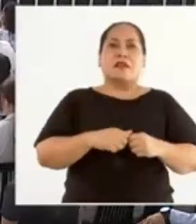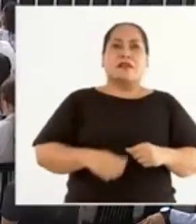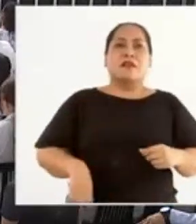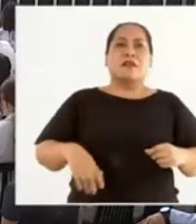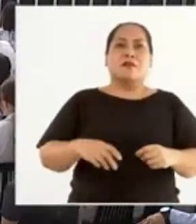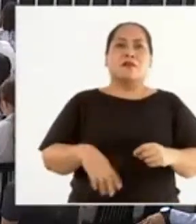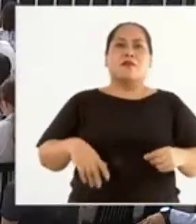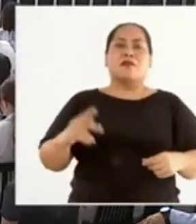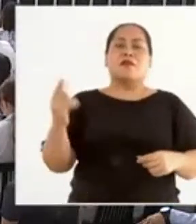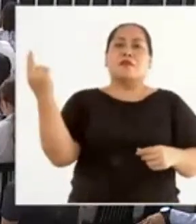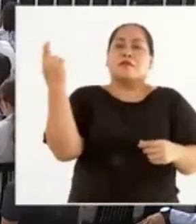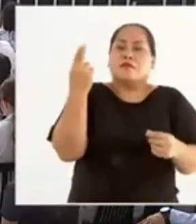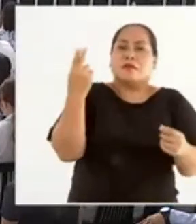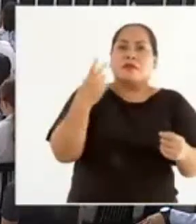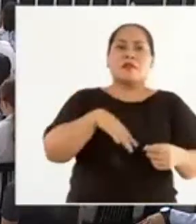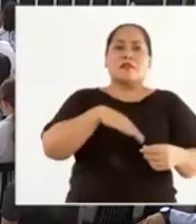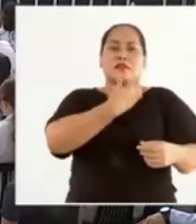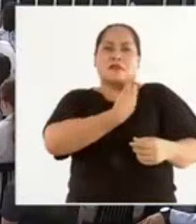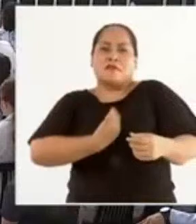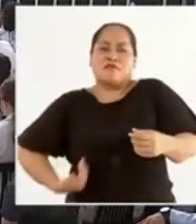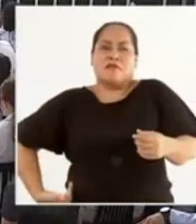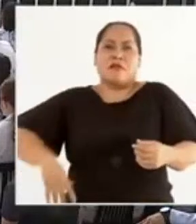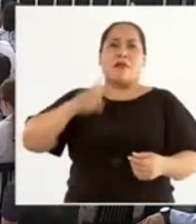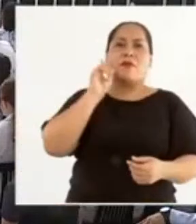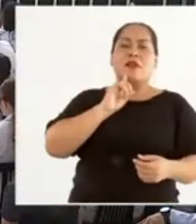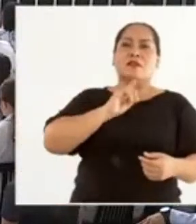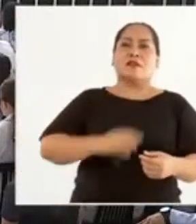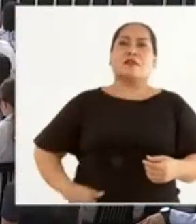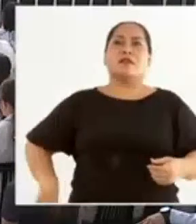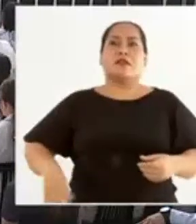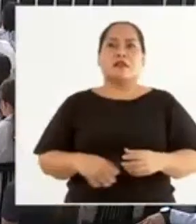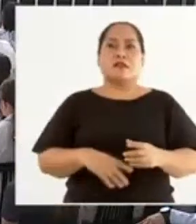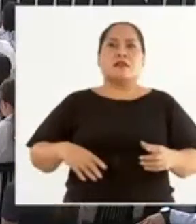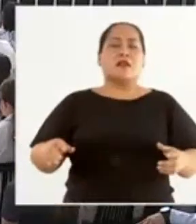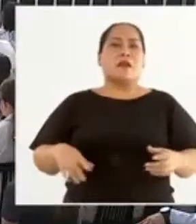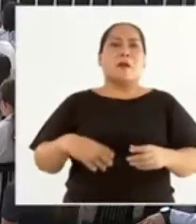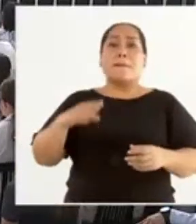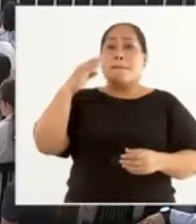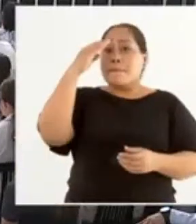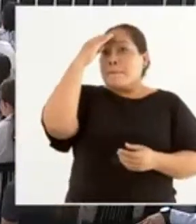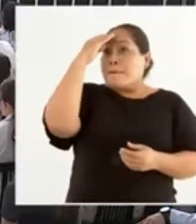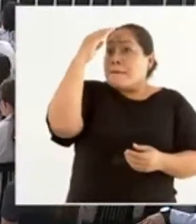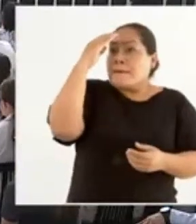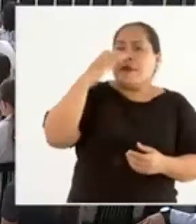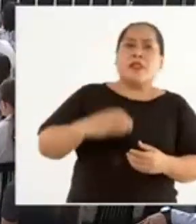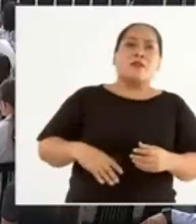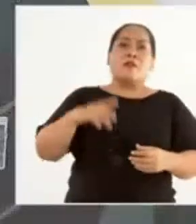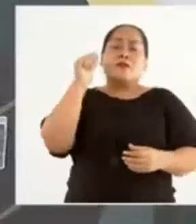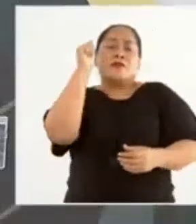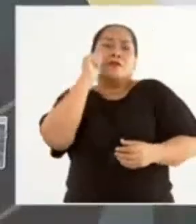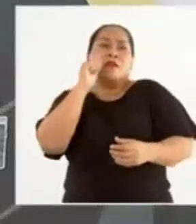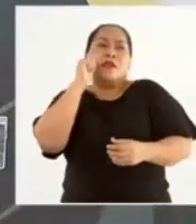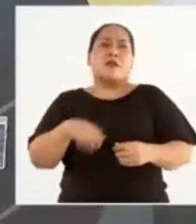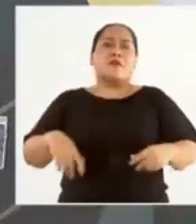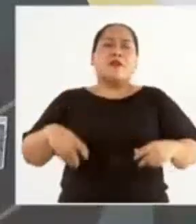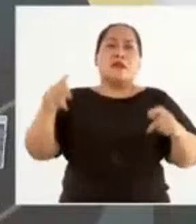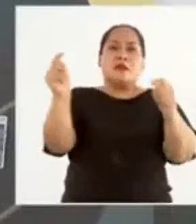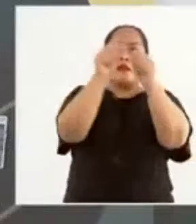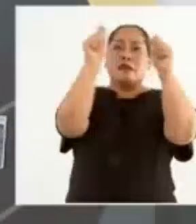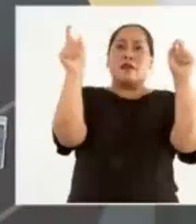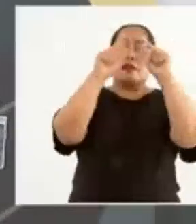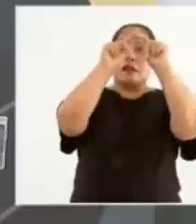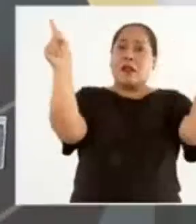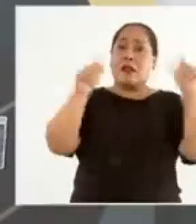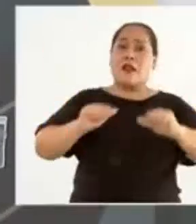del estado contribuyen a la paz y la seguridad de nuestra entidad. Avanzamos con firmeza porque hay